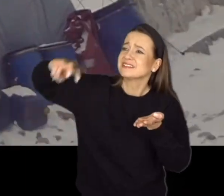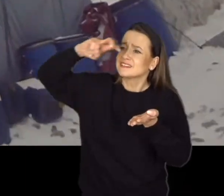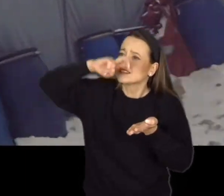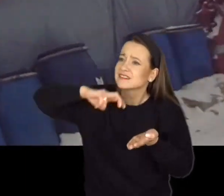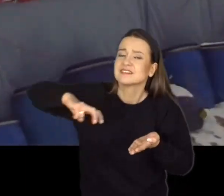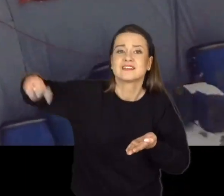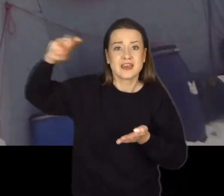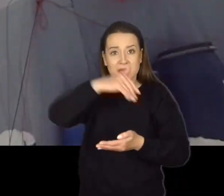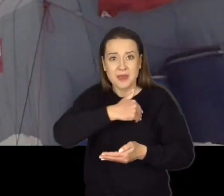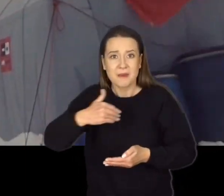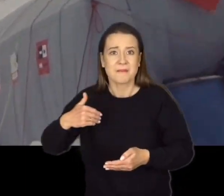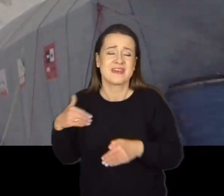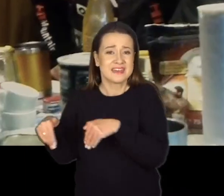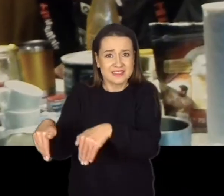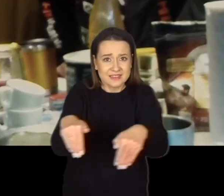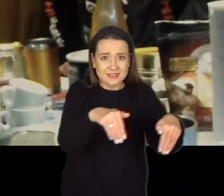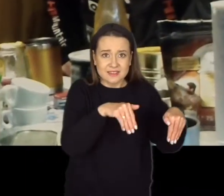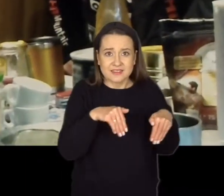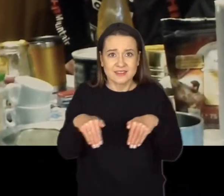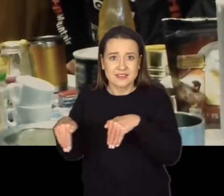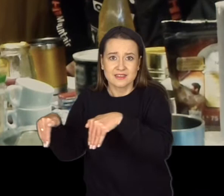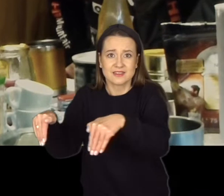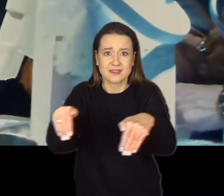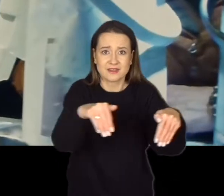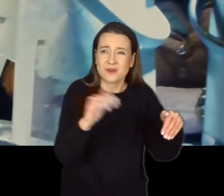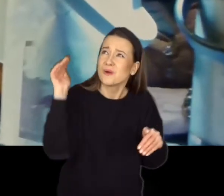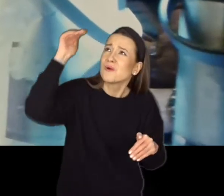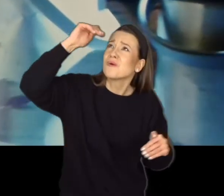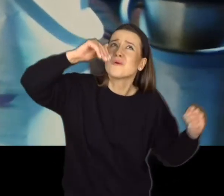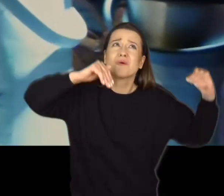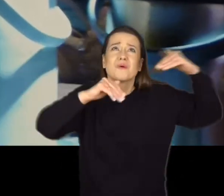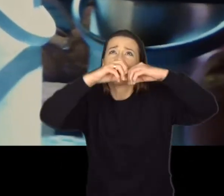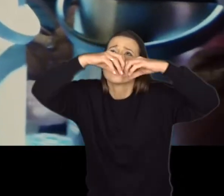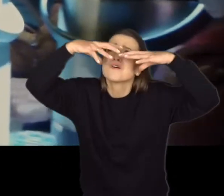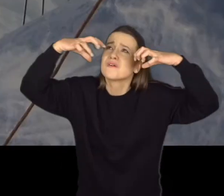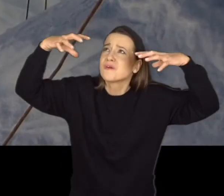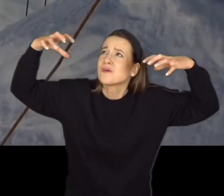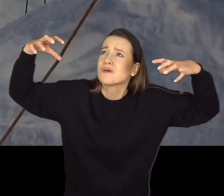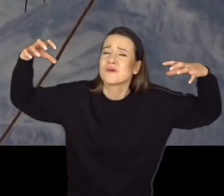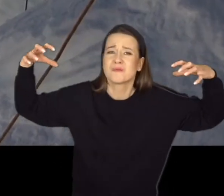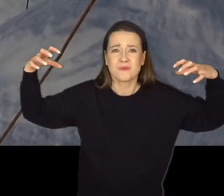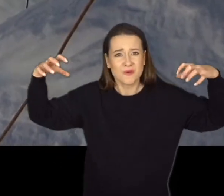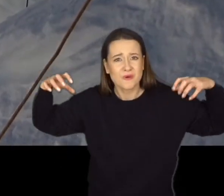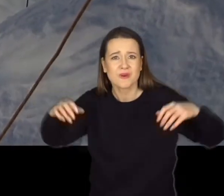jesteśmy nadzy, nadzy pośród pór